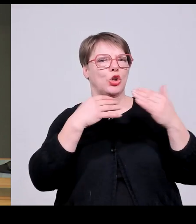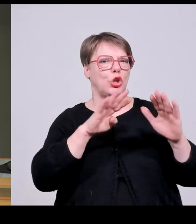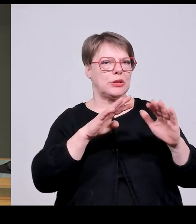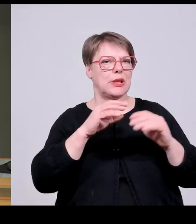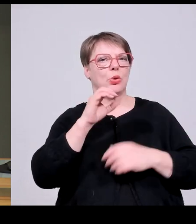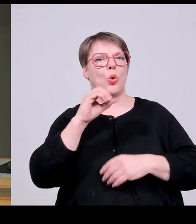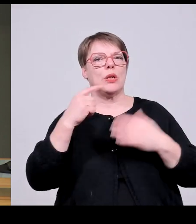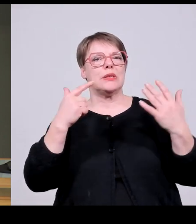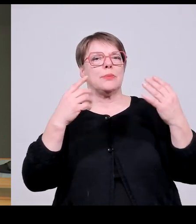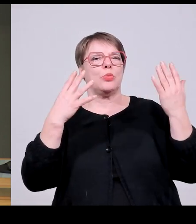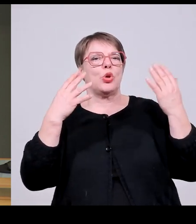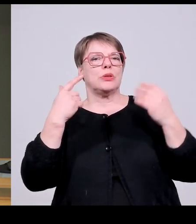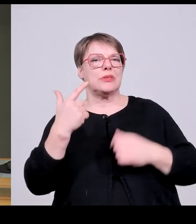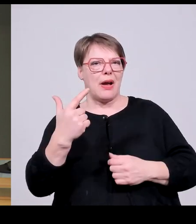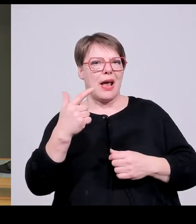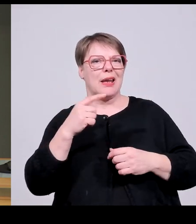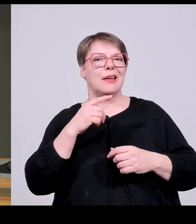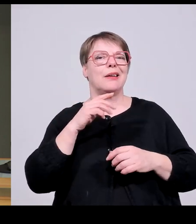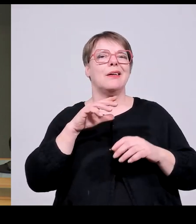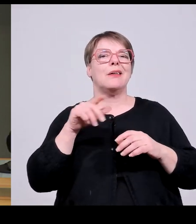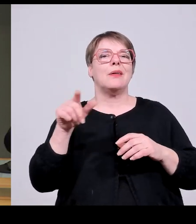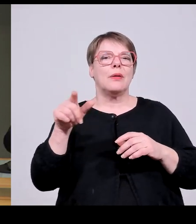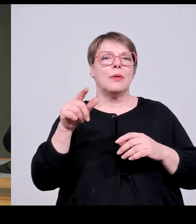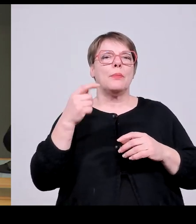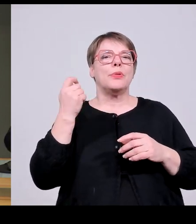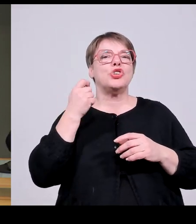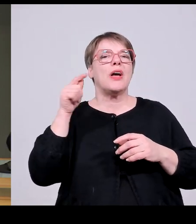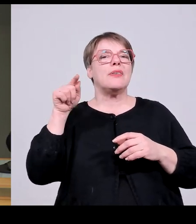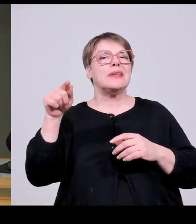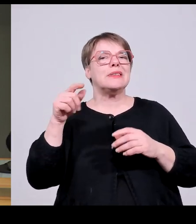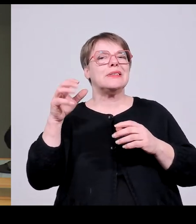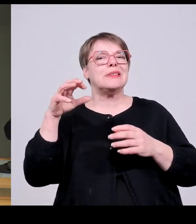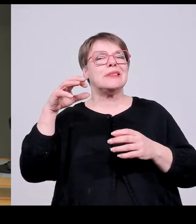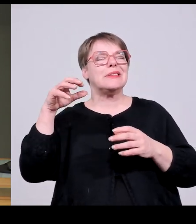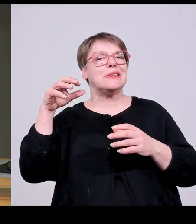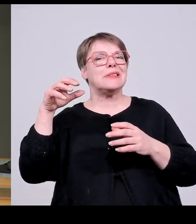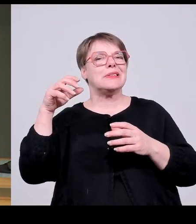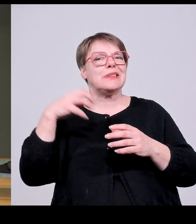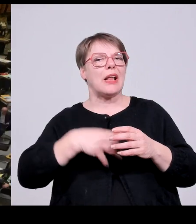In der Beratung beginnt die Fraktion der FDP. Und hier der Kollege Ralph Schneider. Bitte schön.(Rednerwechsel)